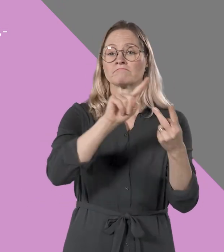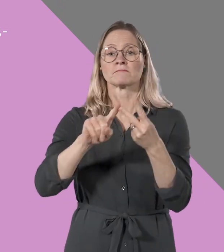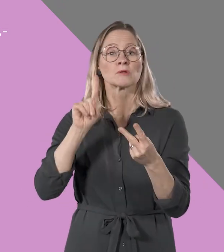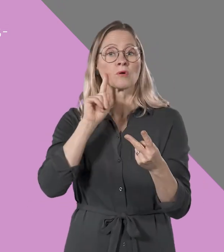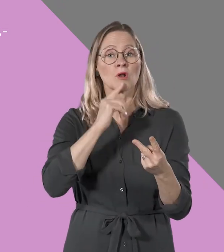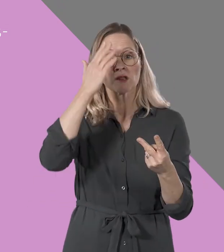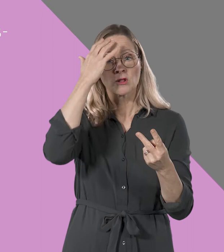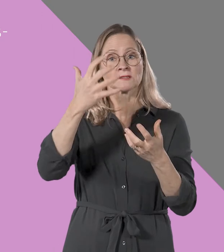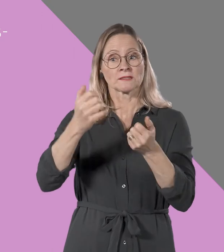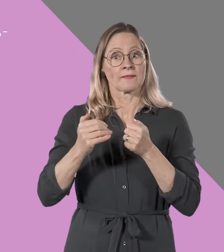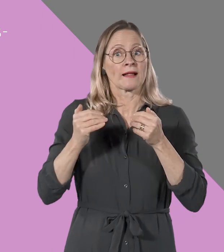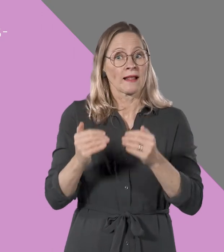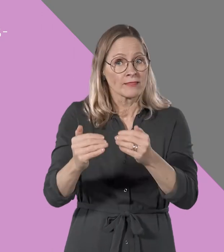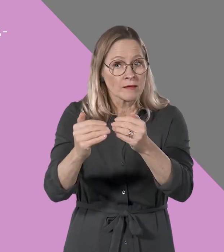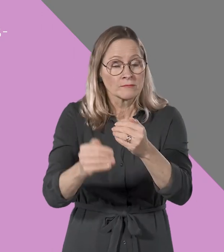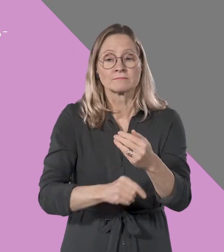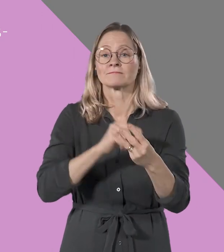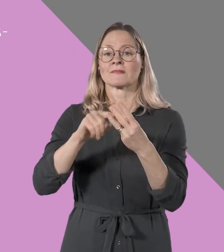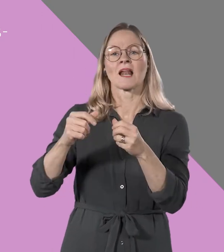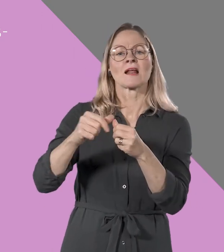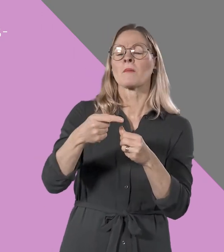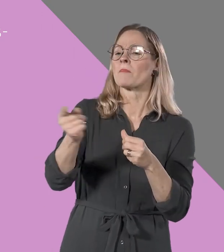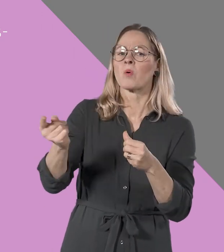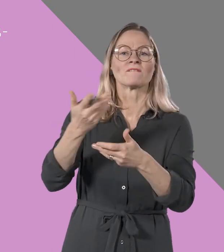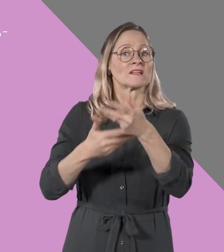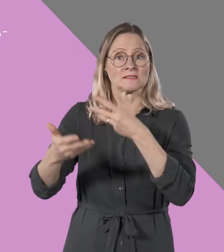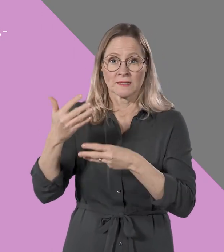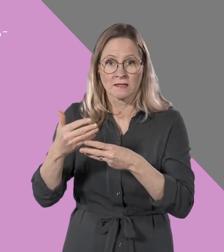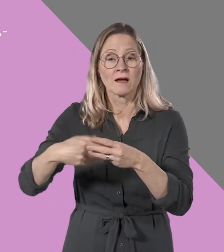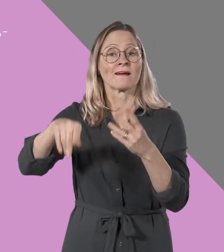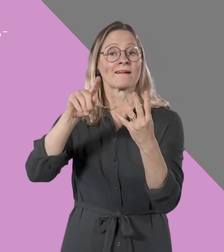kuurojen tiedonsaannin kehittämistä ja liiton muuta viestintää, -